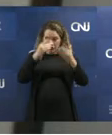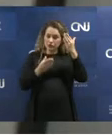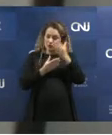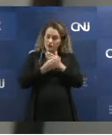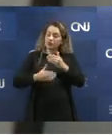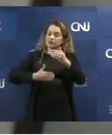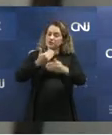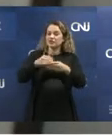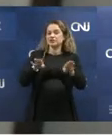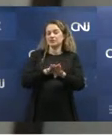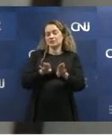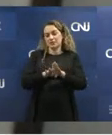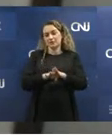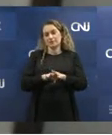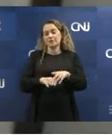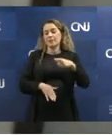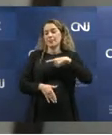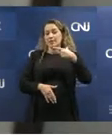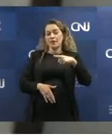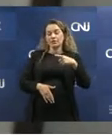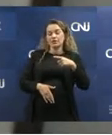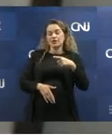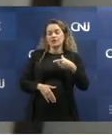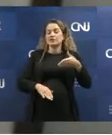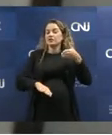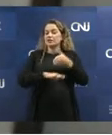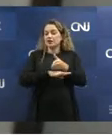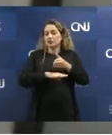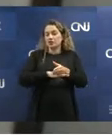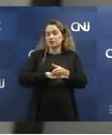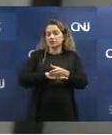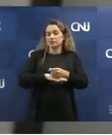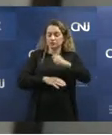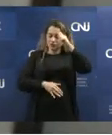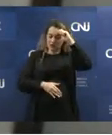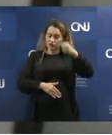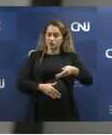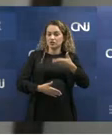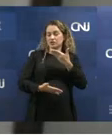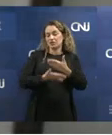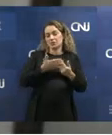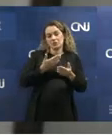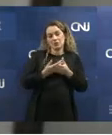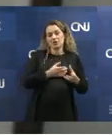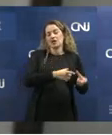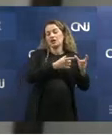Então, não há. Não houve na atuação da juíza qualquer elemento subjetivo,